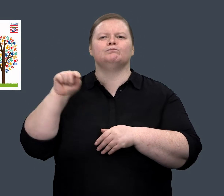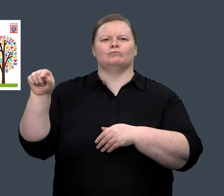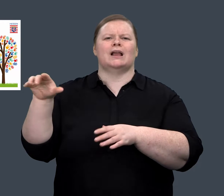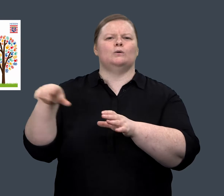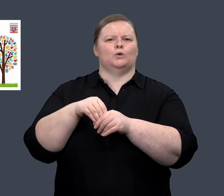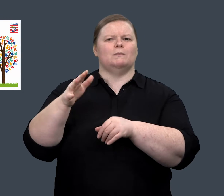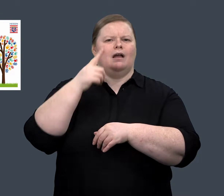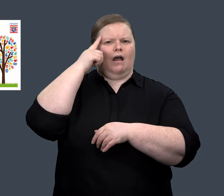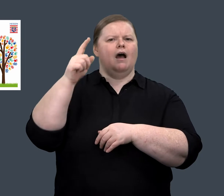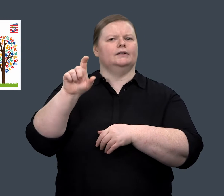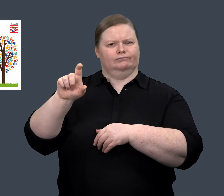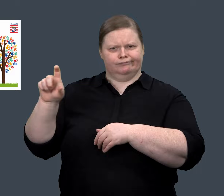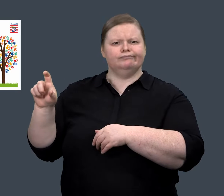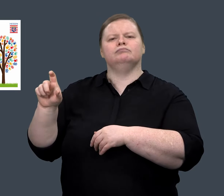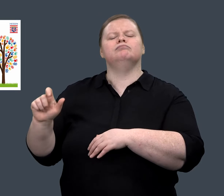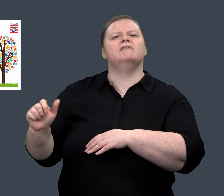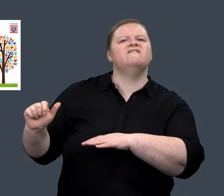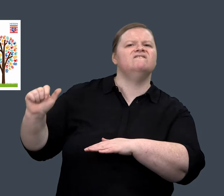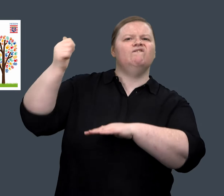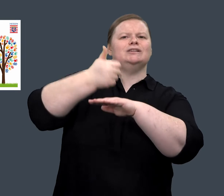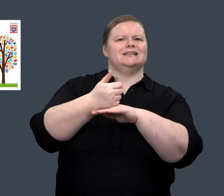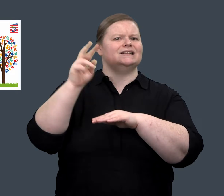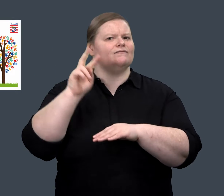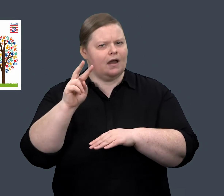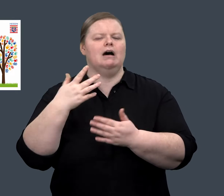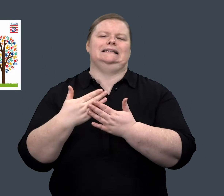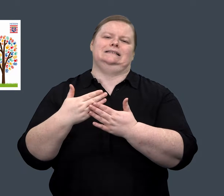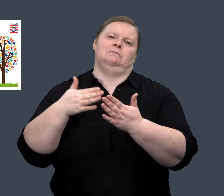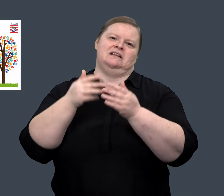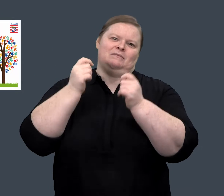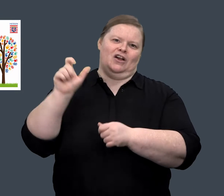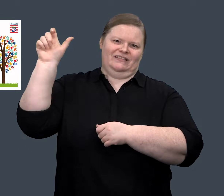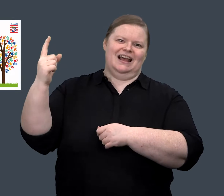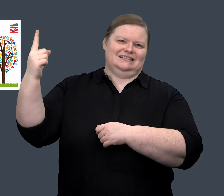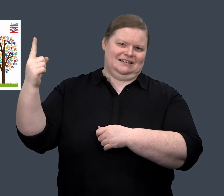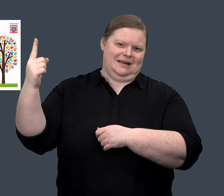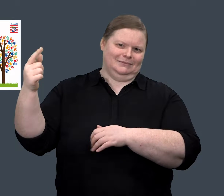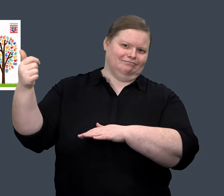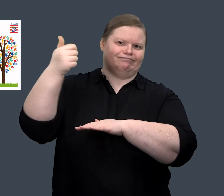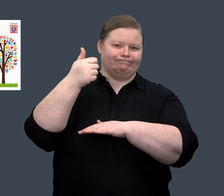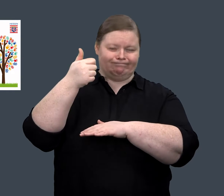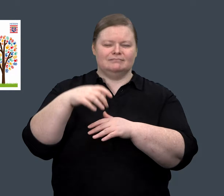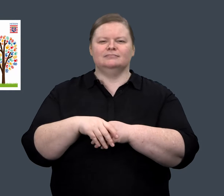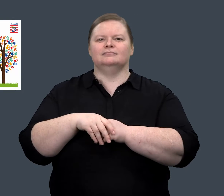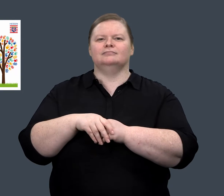Die Beauftragte der Hessischen Landesregierung für Menschen mit Behinderungen führt den Vorsitz des Inklusionsbeirats.